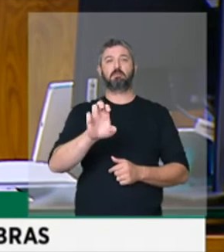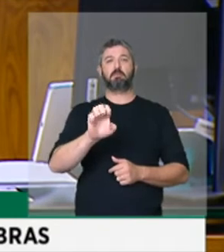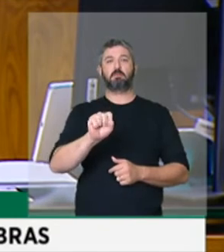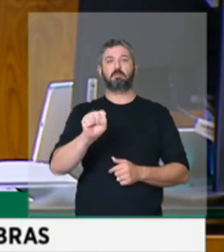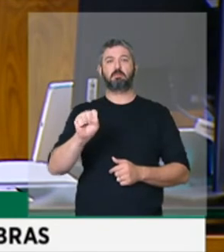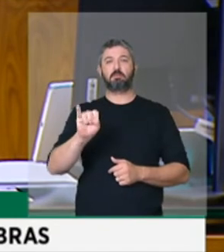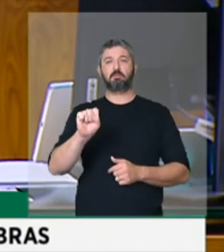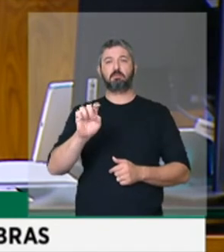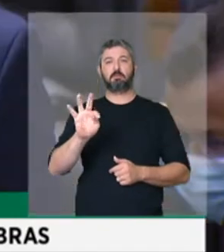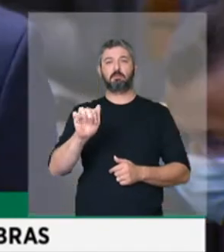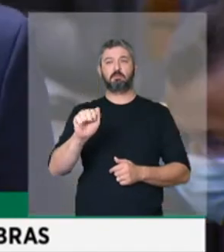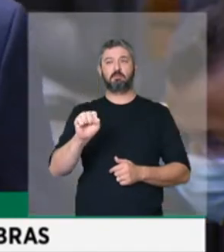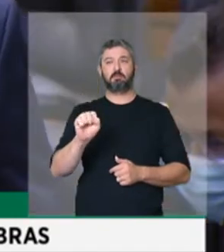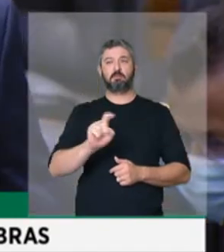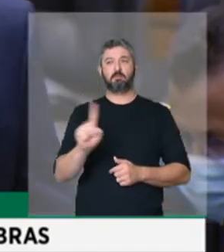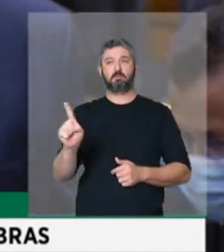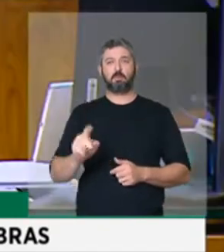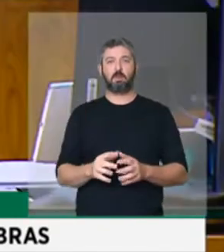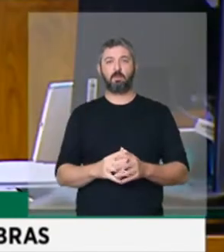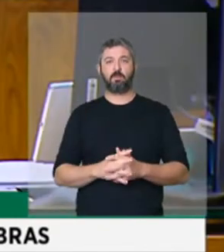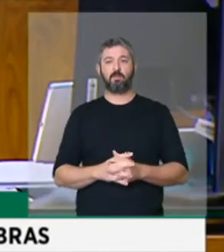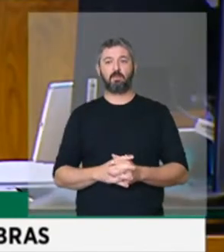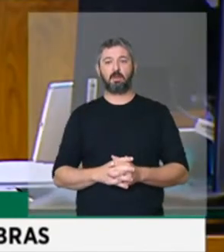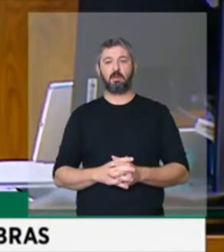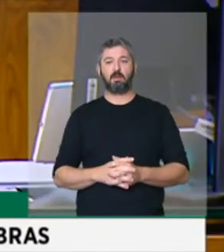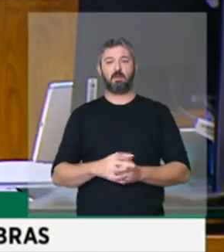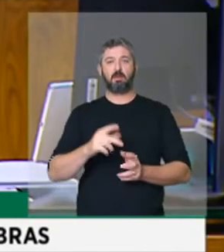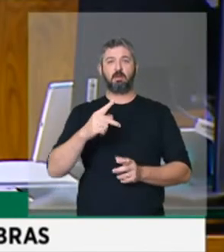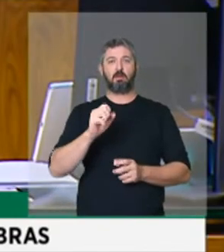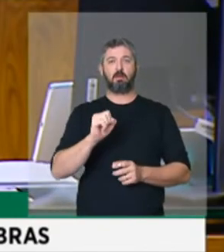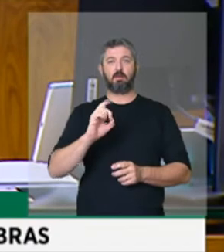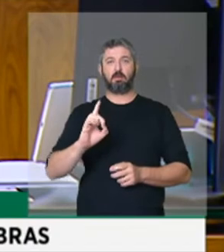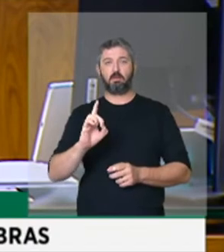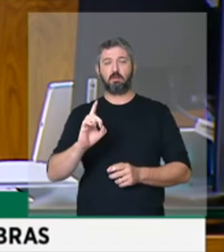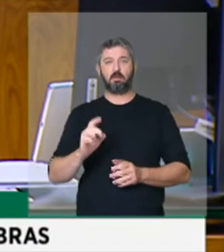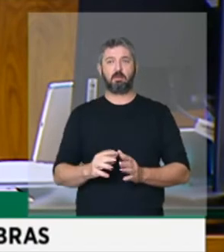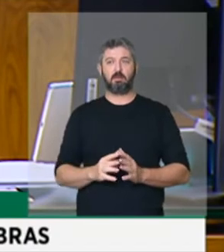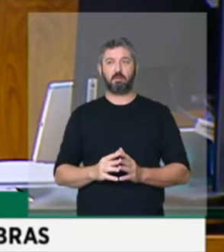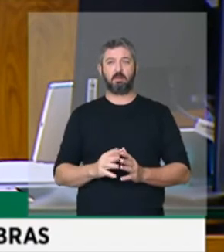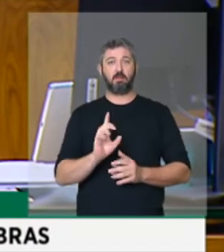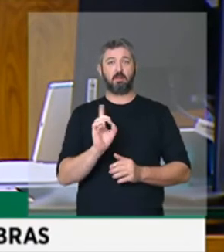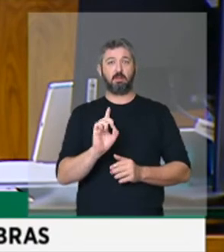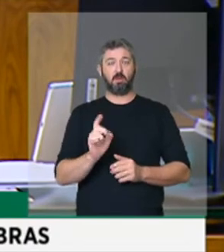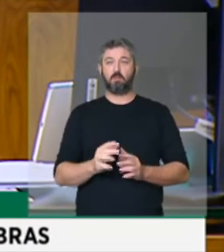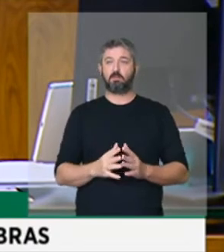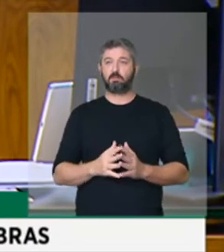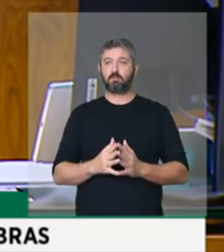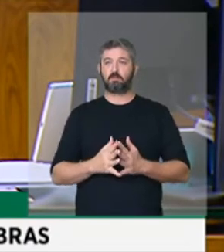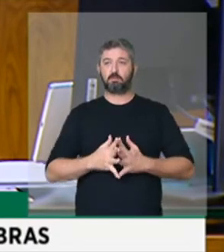[PRESIDENTE]: COMO ORIENTA? NÃO, PROJETO DE LEI, DEPUTADO CAPITÃO? -- [DEPUTADO]: PSL... [DEPUTADO]: PL ORIENTA NÃO.